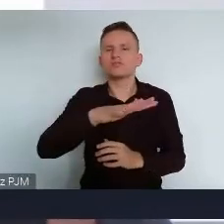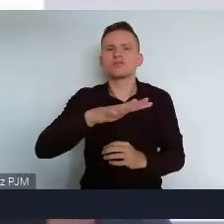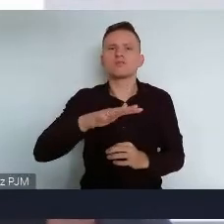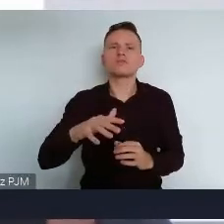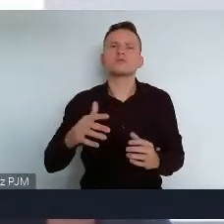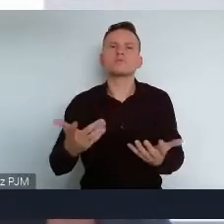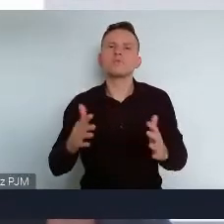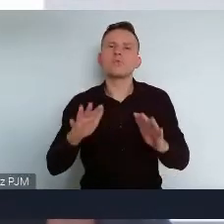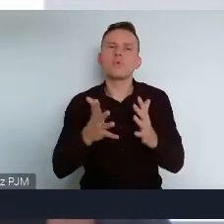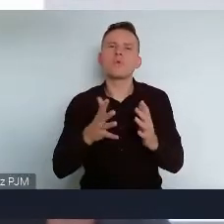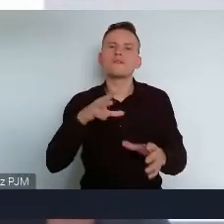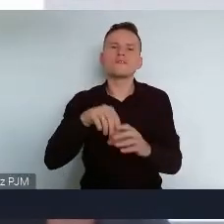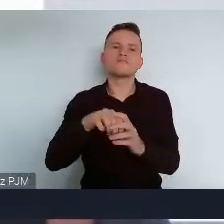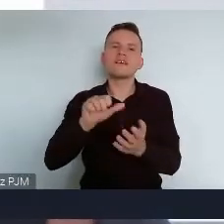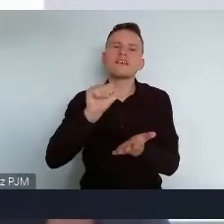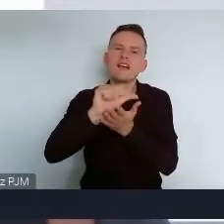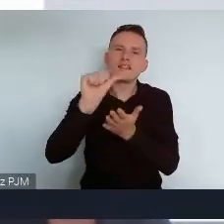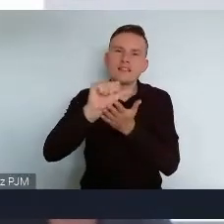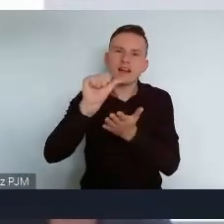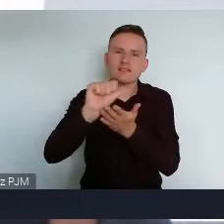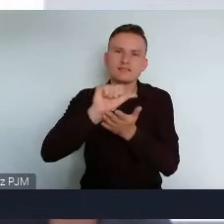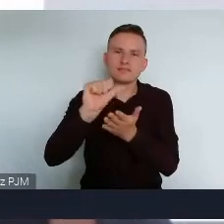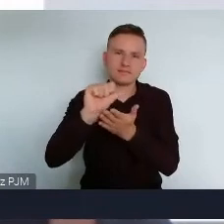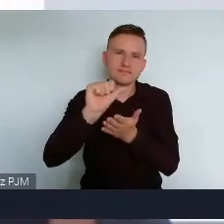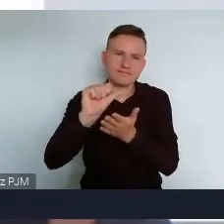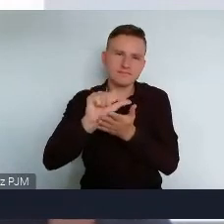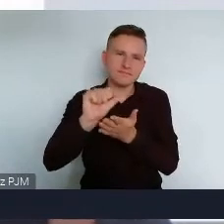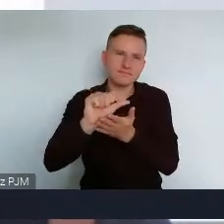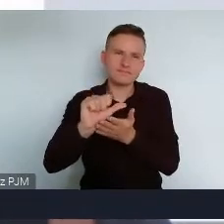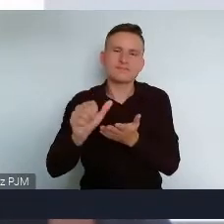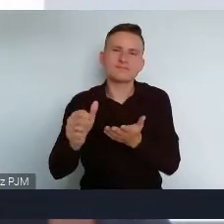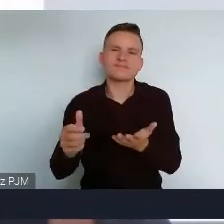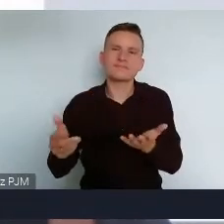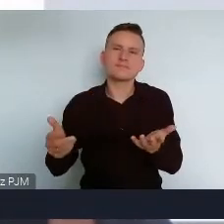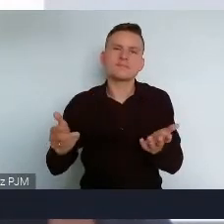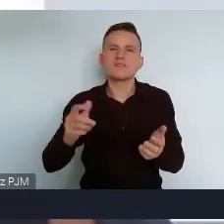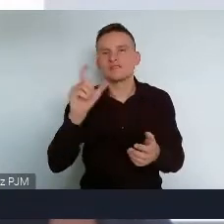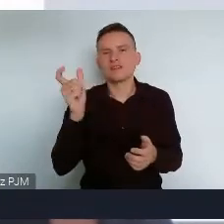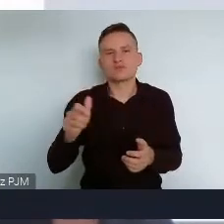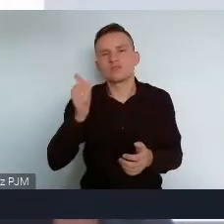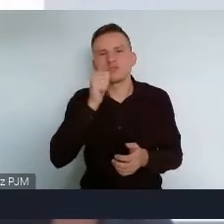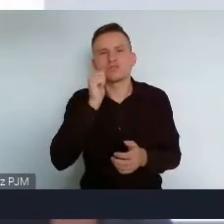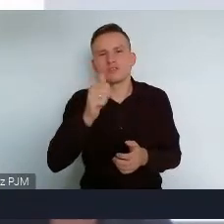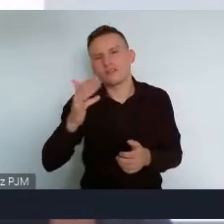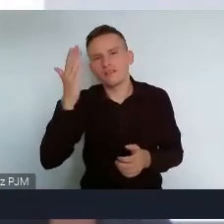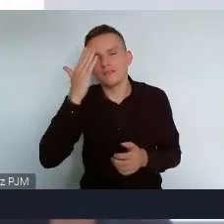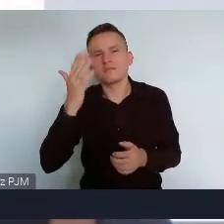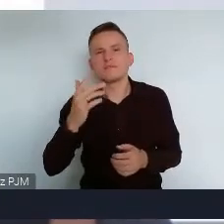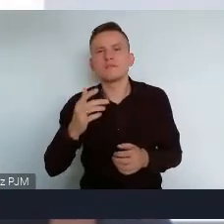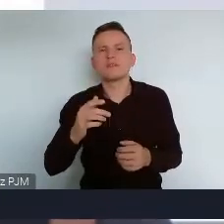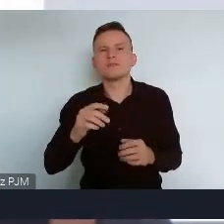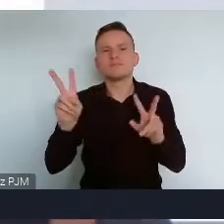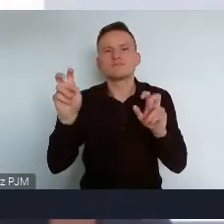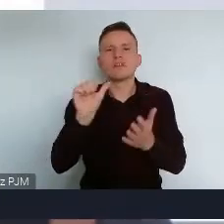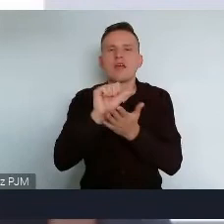która oczywiście przyświeca nam na co dzień i którą tutaj kreujemy.